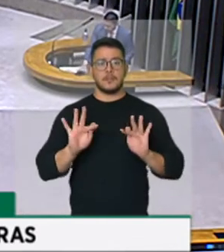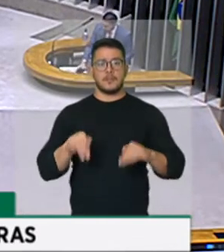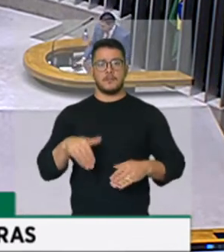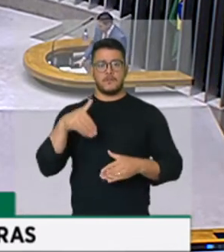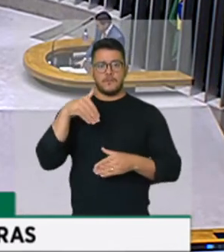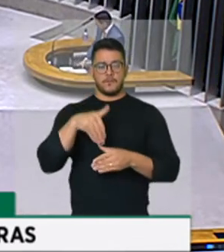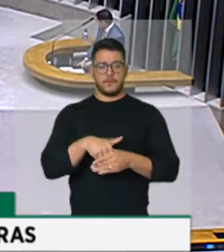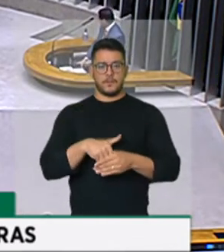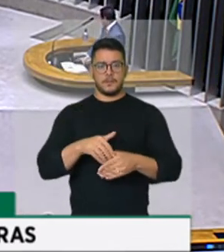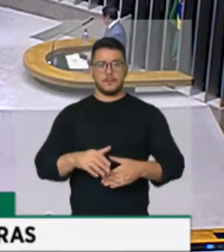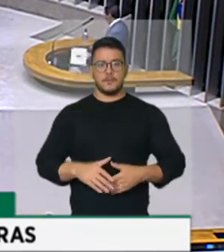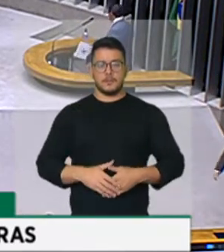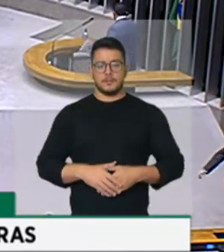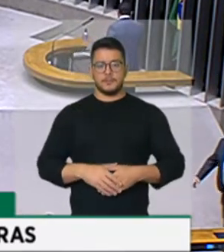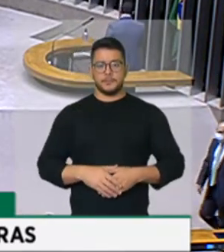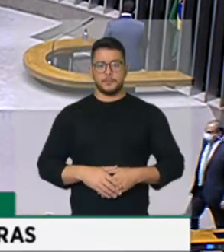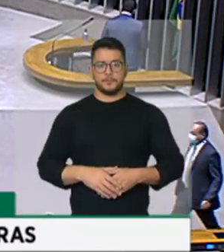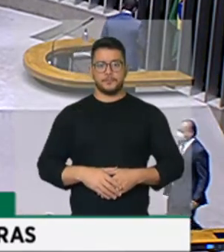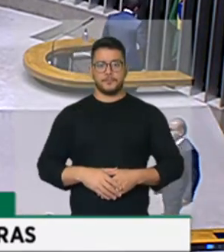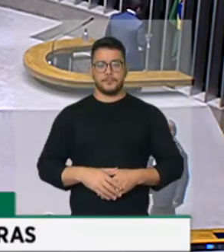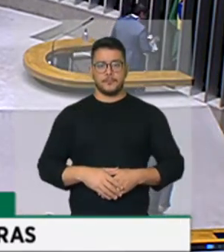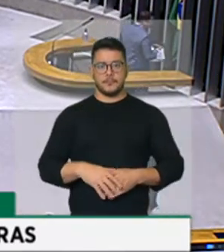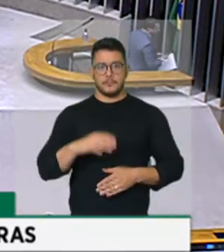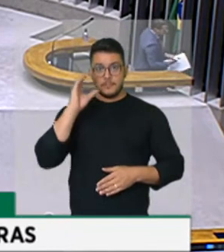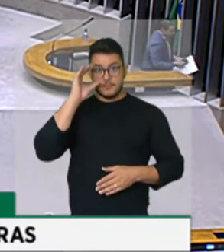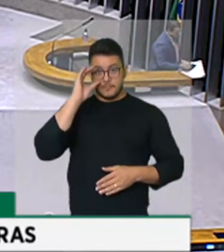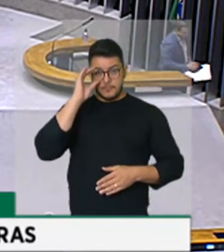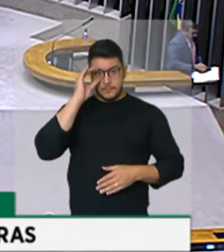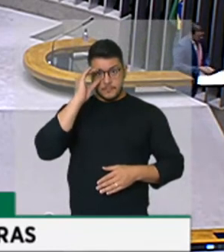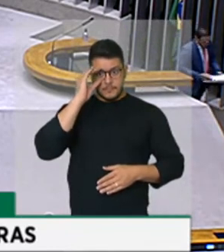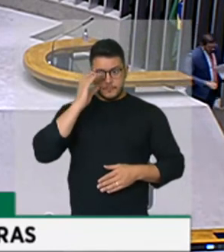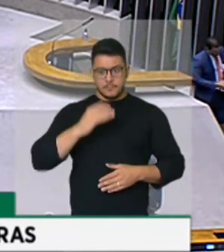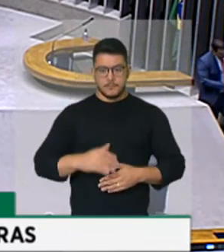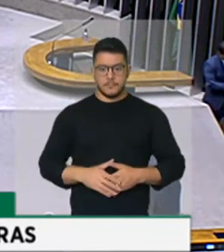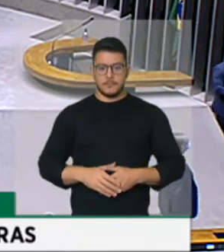NÓS PRECISÁVAMOS NIVELAR O DEBATE QUE ESTAVA ORIENTADO POR UMA GRANDE CONFUSÃO.